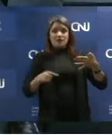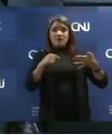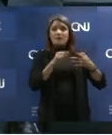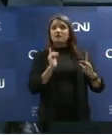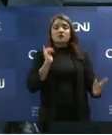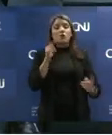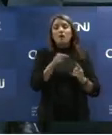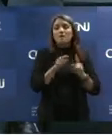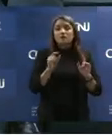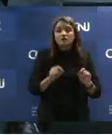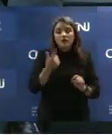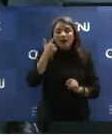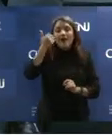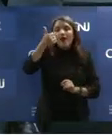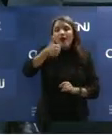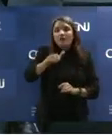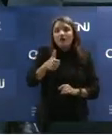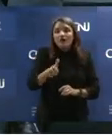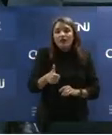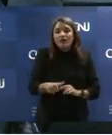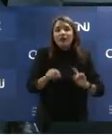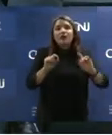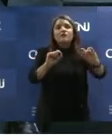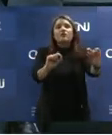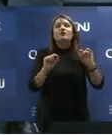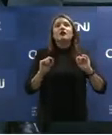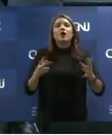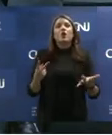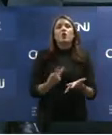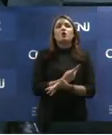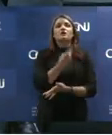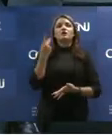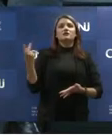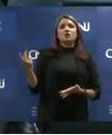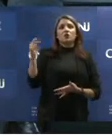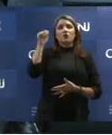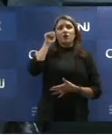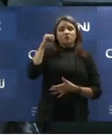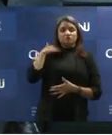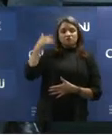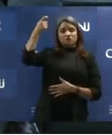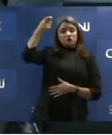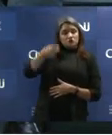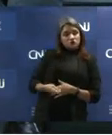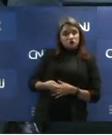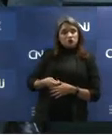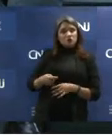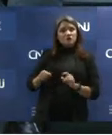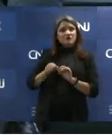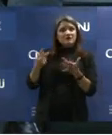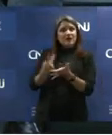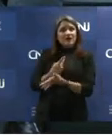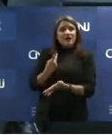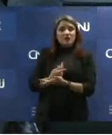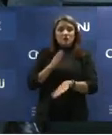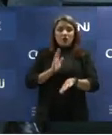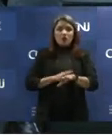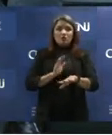violação de conduta por parte da requerida por excesso de prazo em um processo de custódia.